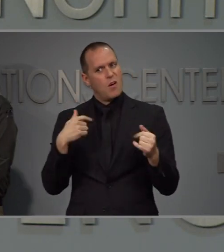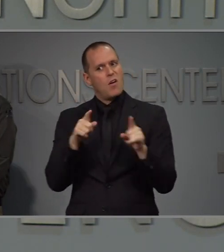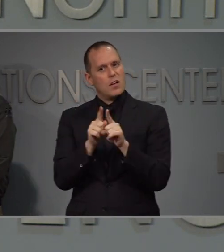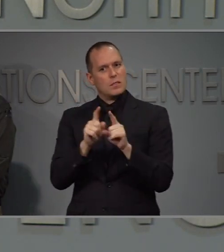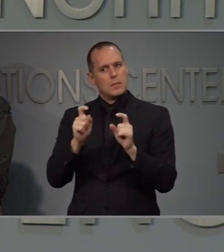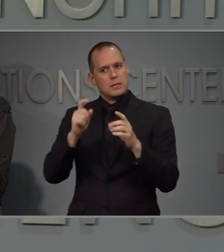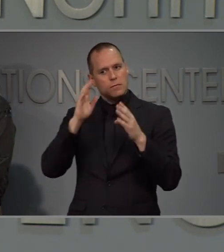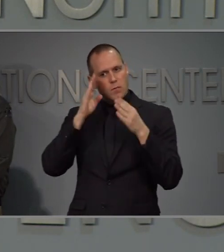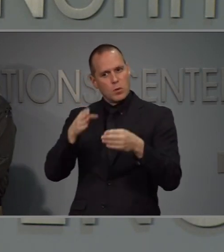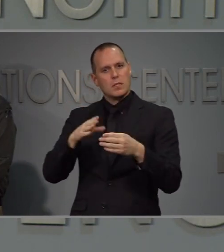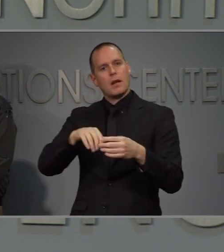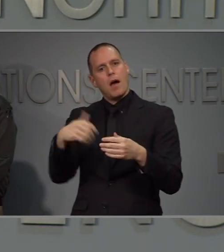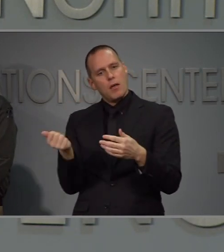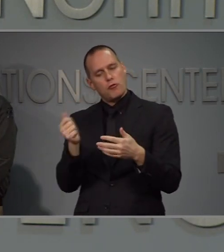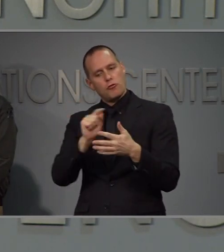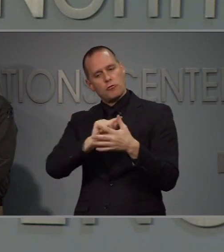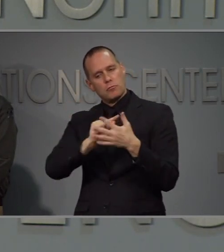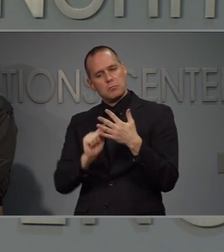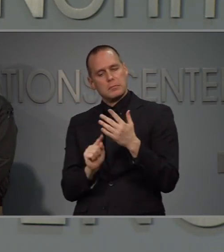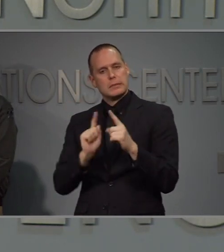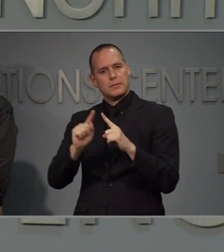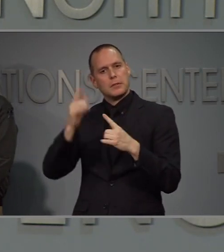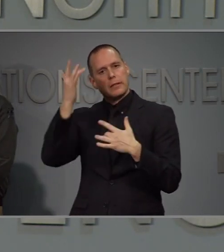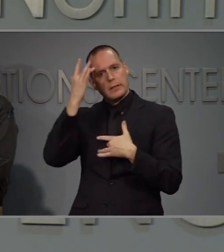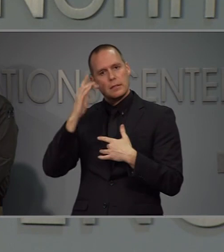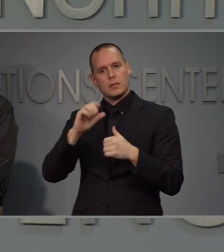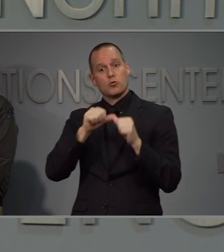opcionales optativas, pero hay que prestar atención a otras